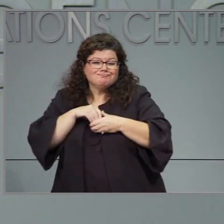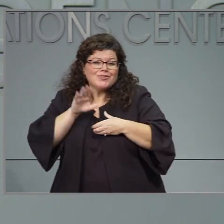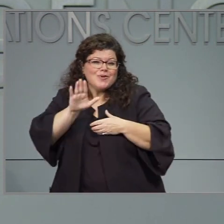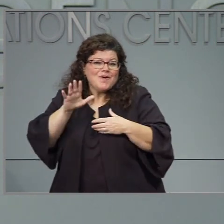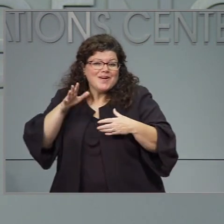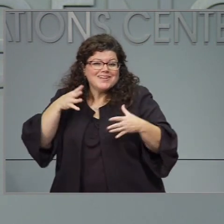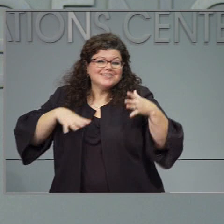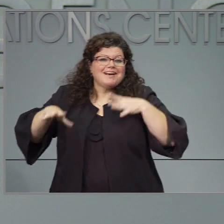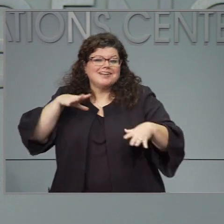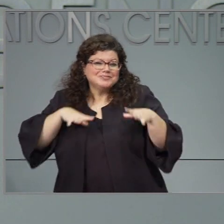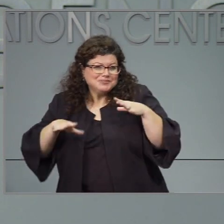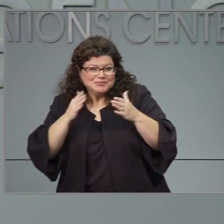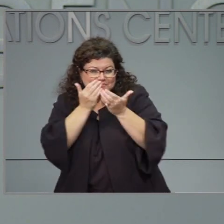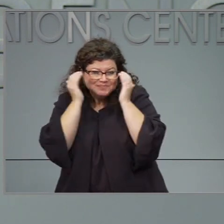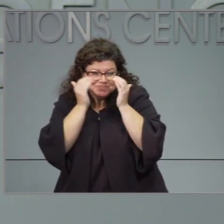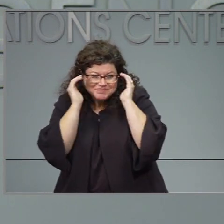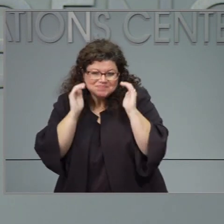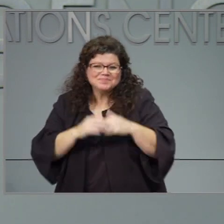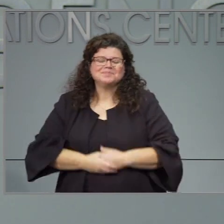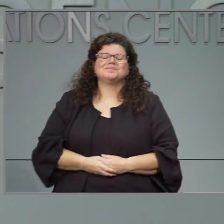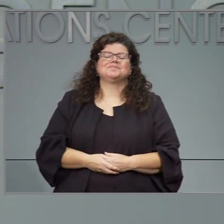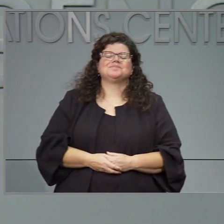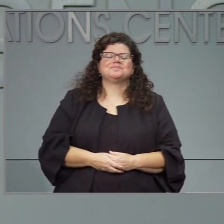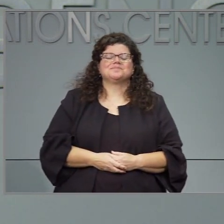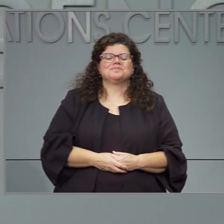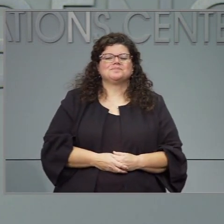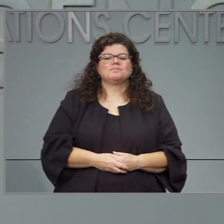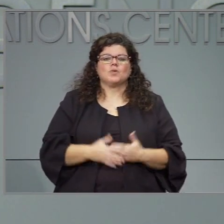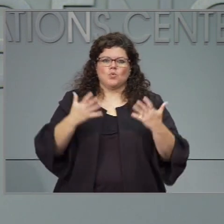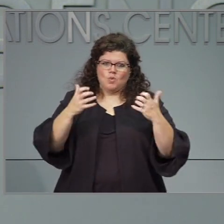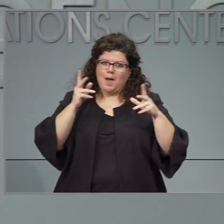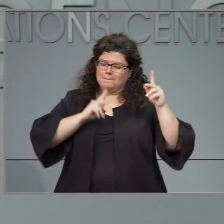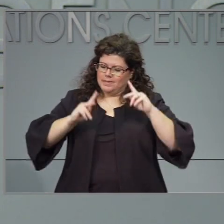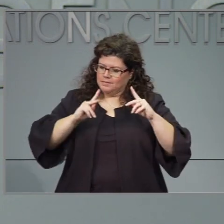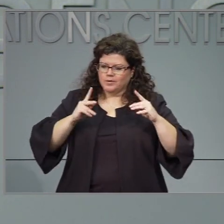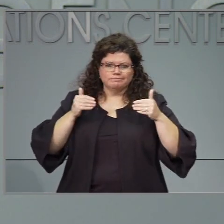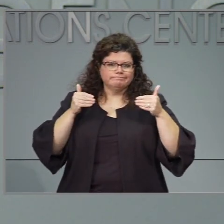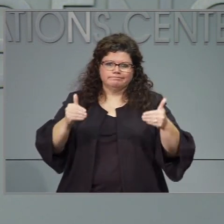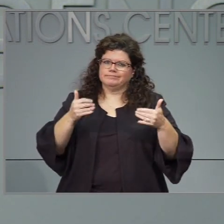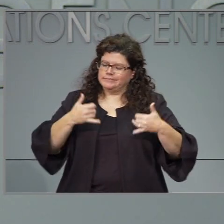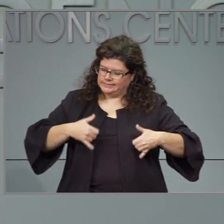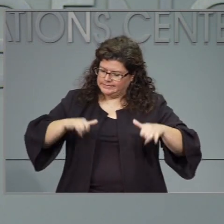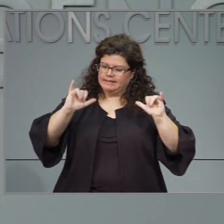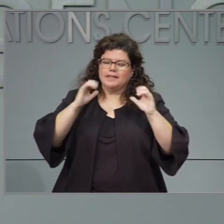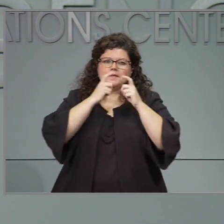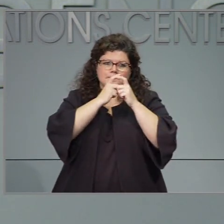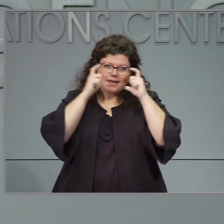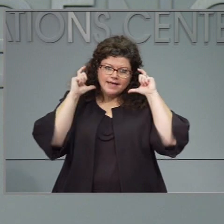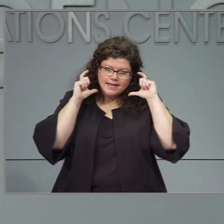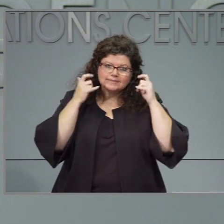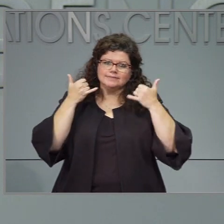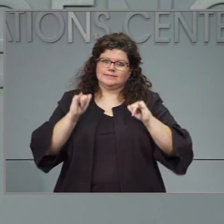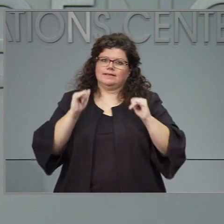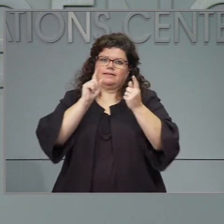mascarilla y que forme parte y de su traje. Hice el mismo principio en utilice una mascarilla separen